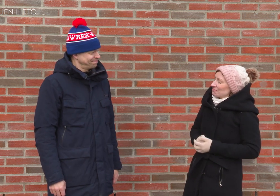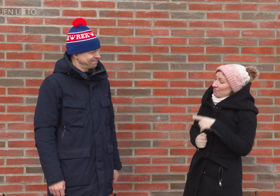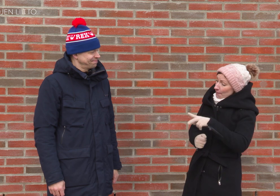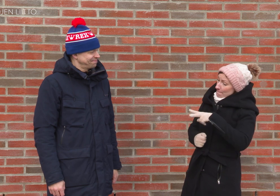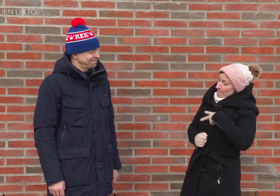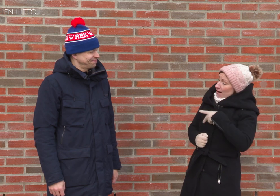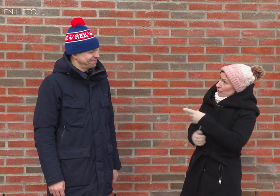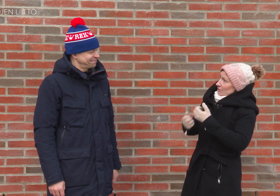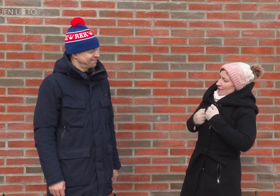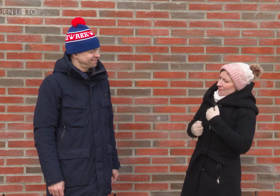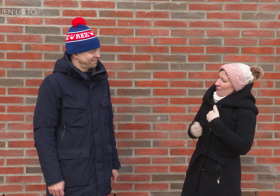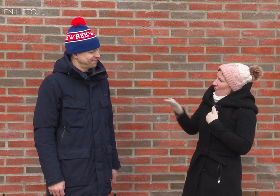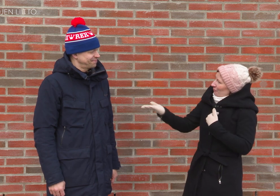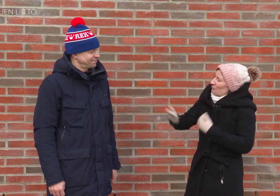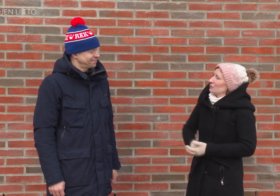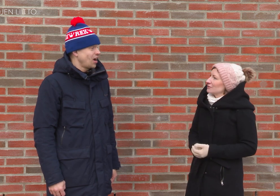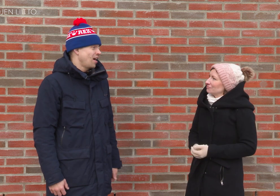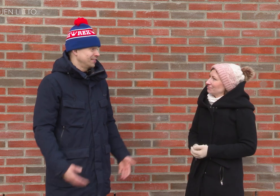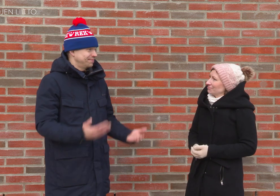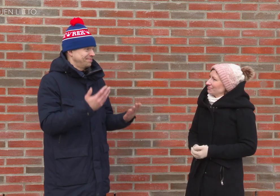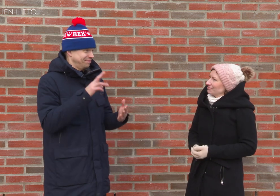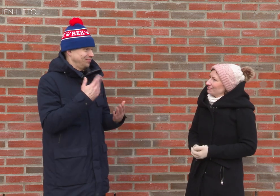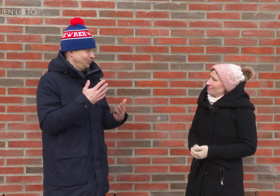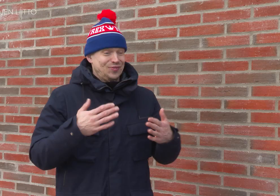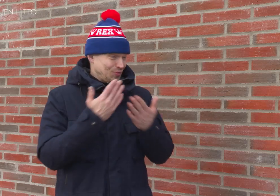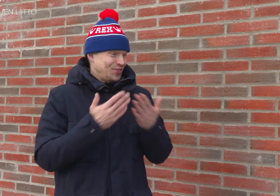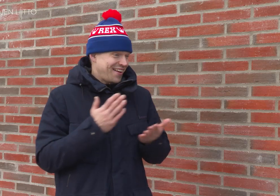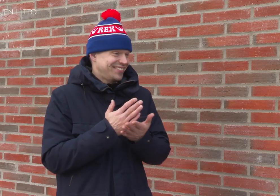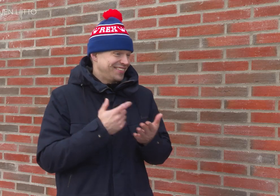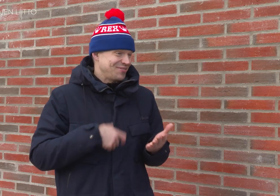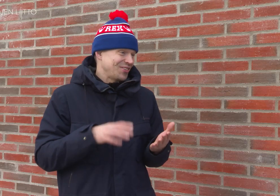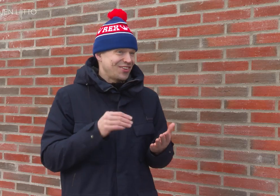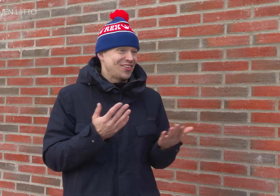Miltäs palkinnon saaminen tuntuu? Onhan tämä minulle kunnia-asia.